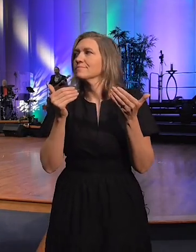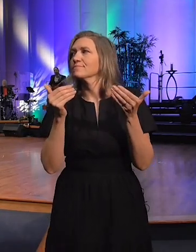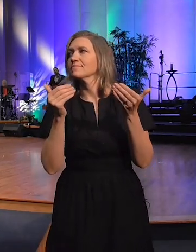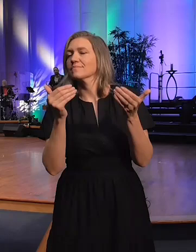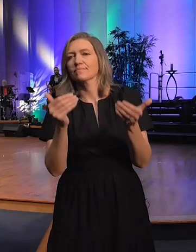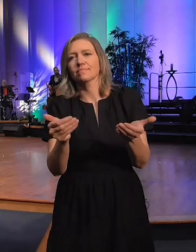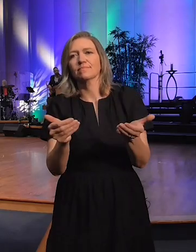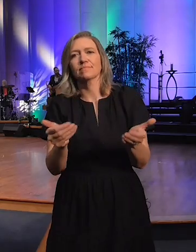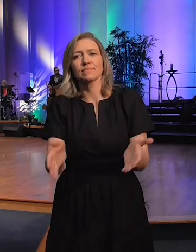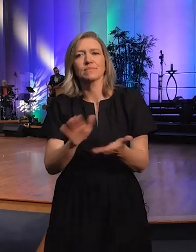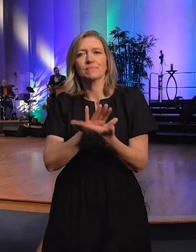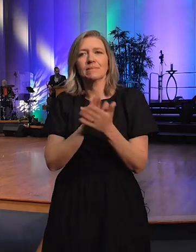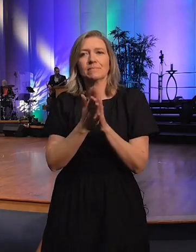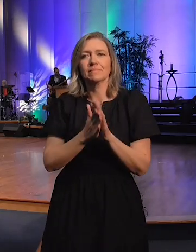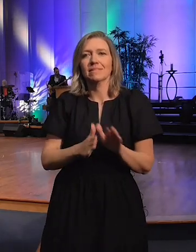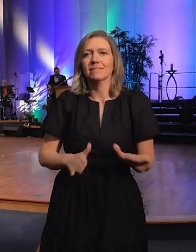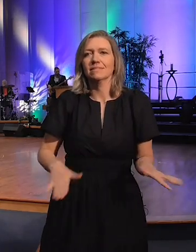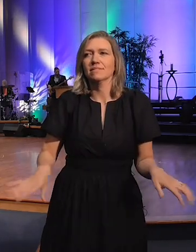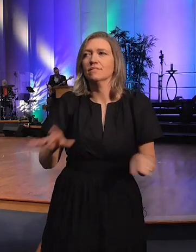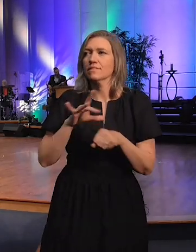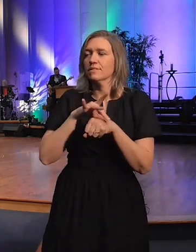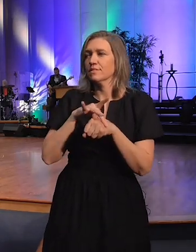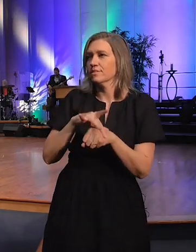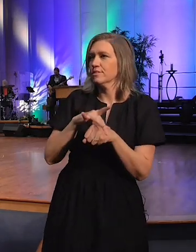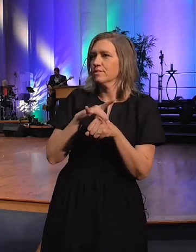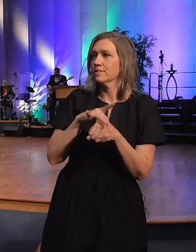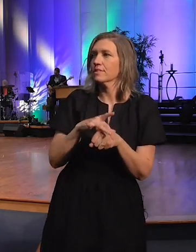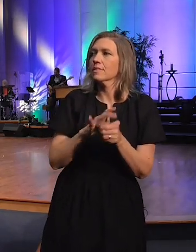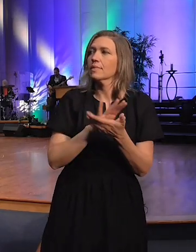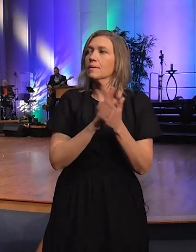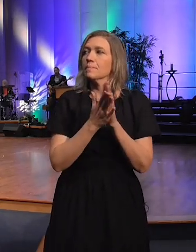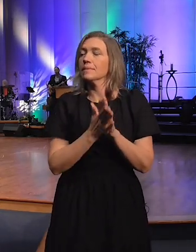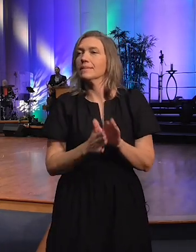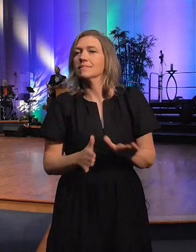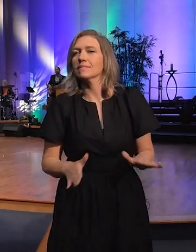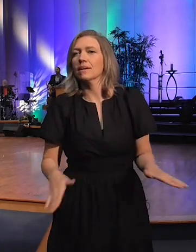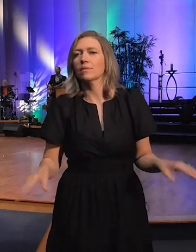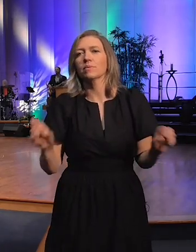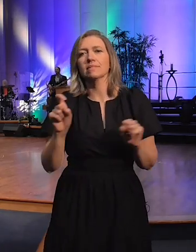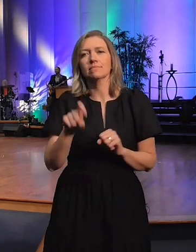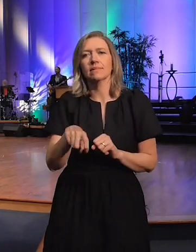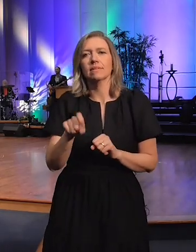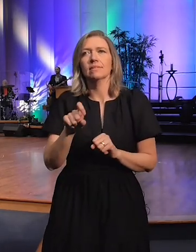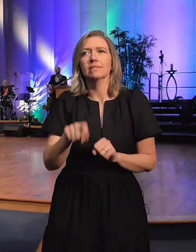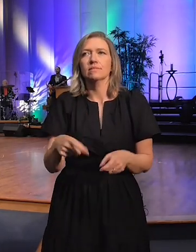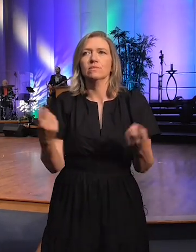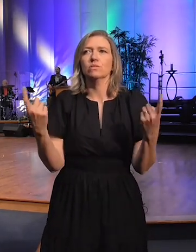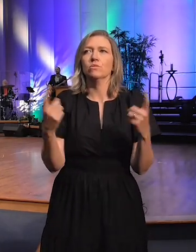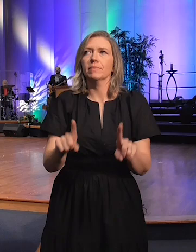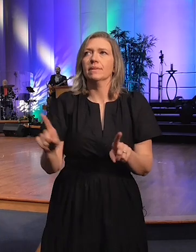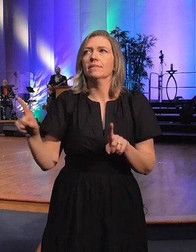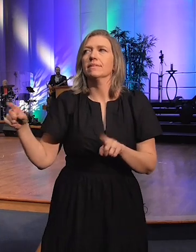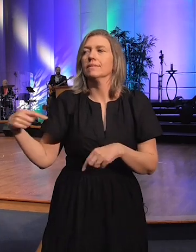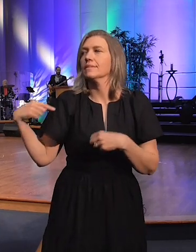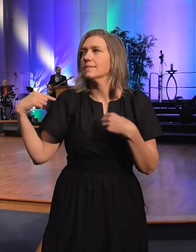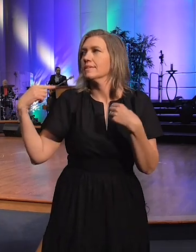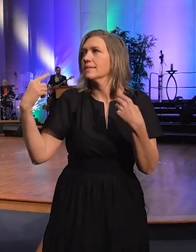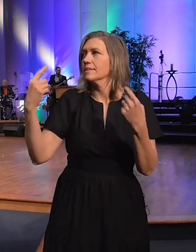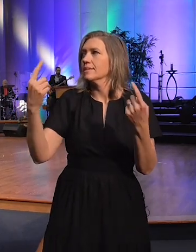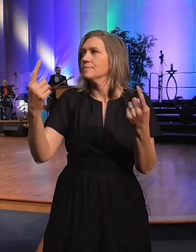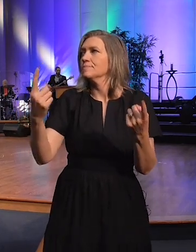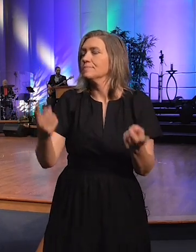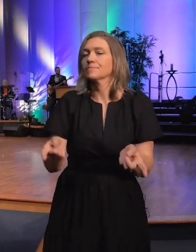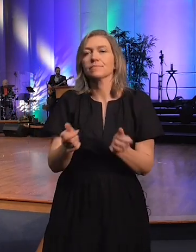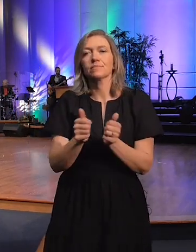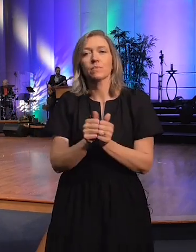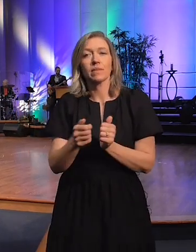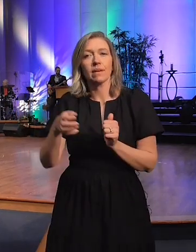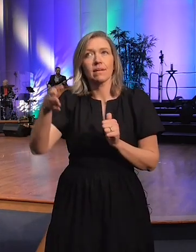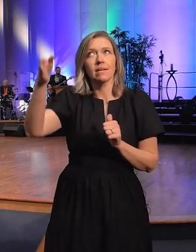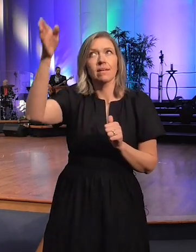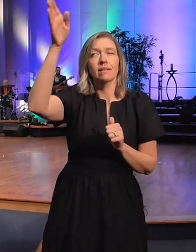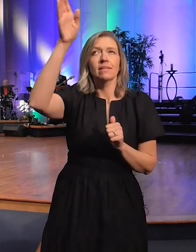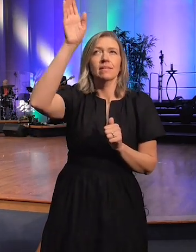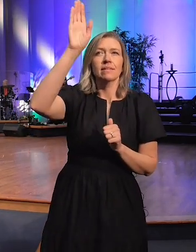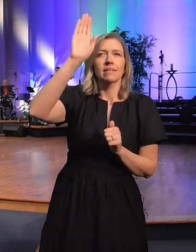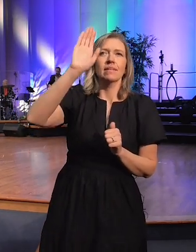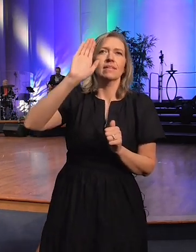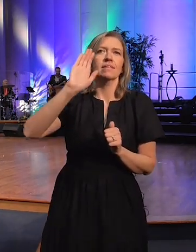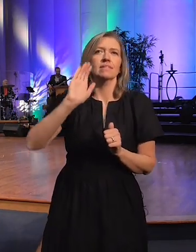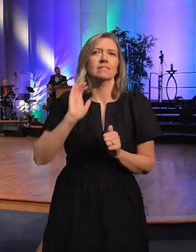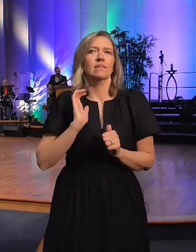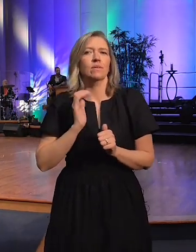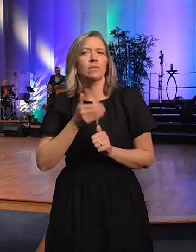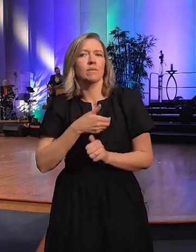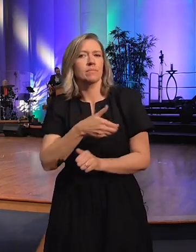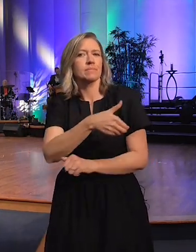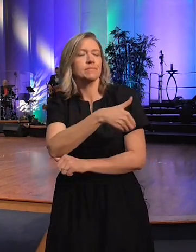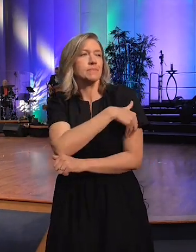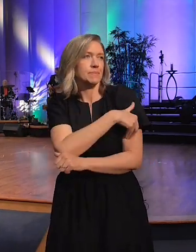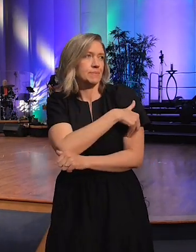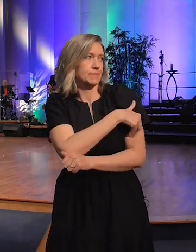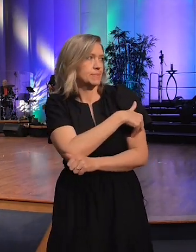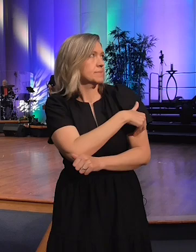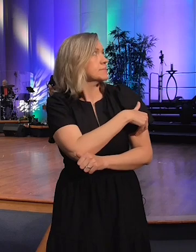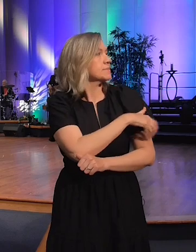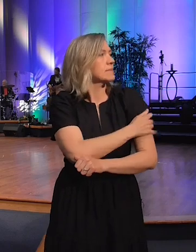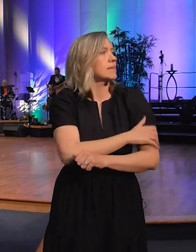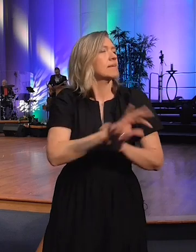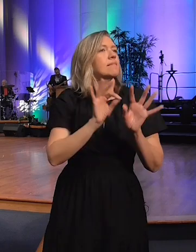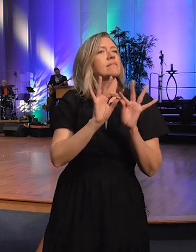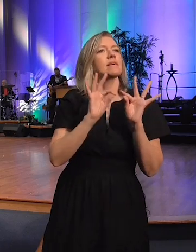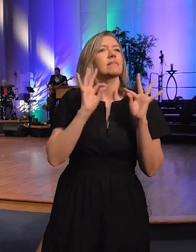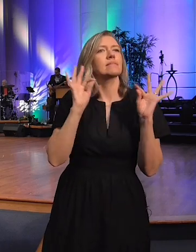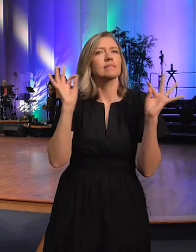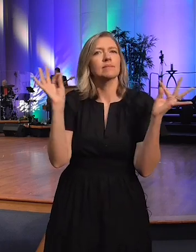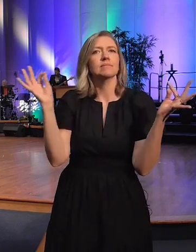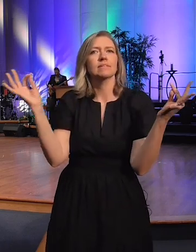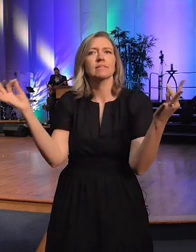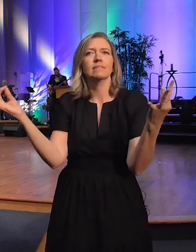haya paz en la Tierra, la paz que estaba destinada a estar con Dios como nuestra familia de poder. Todos